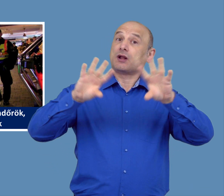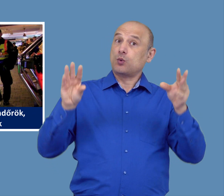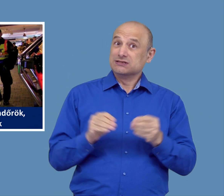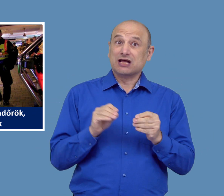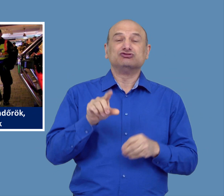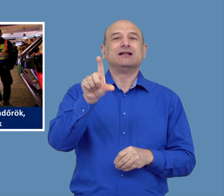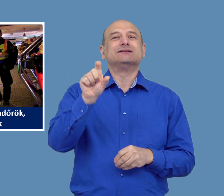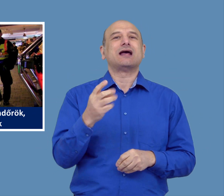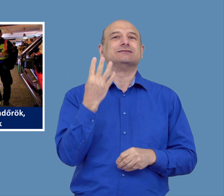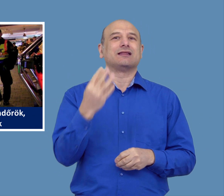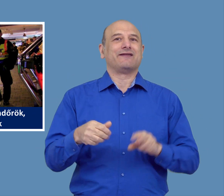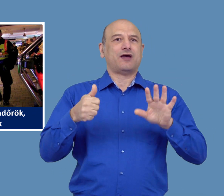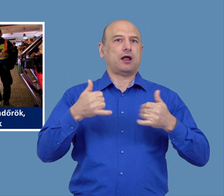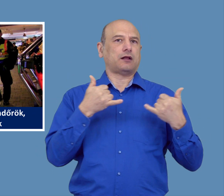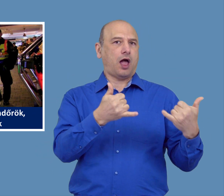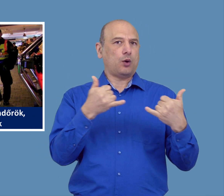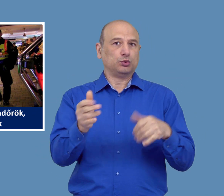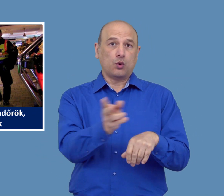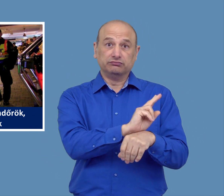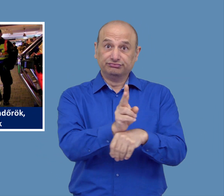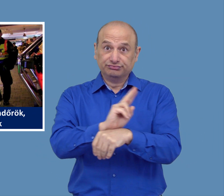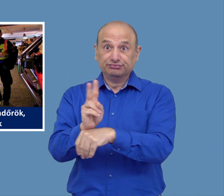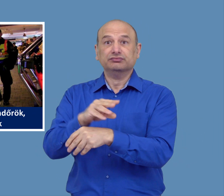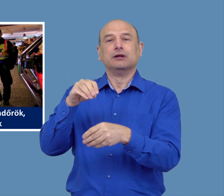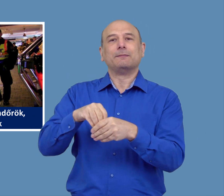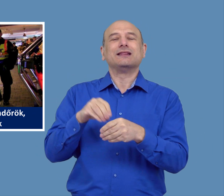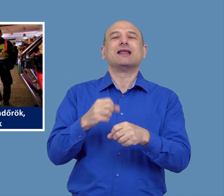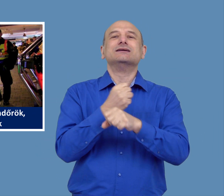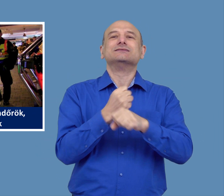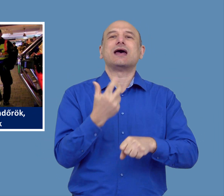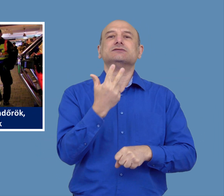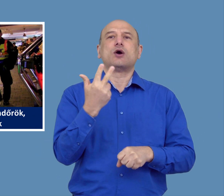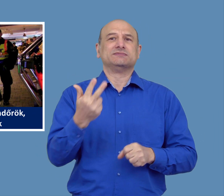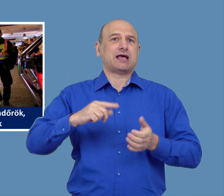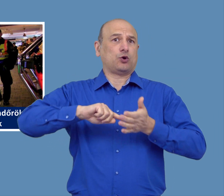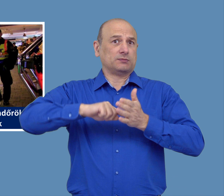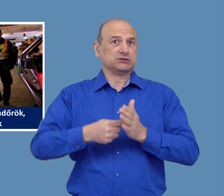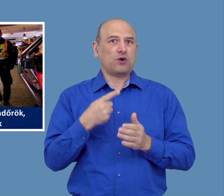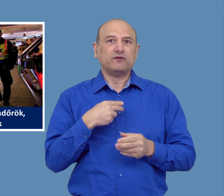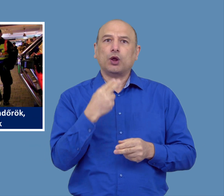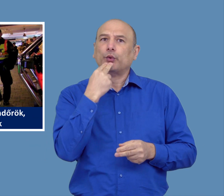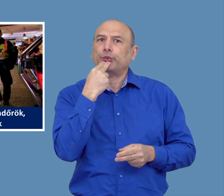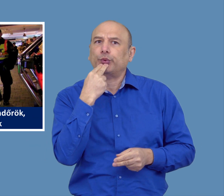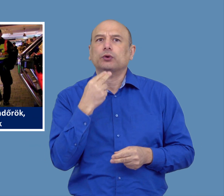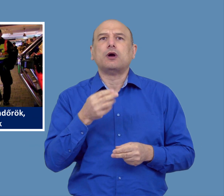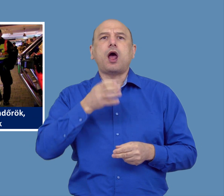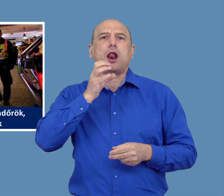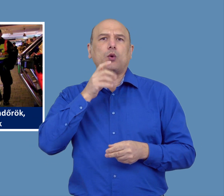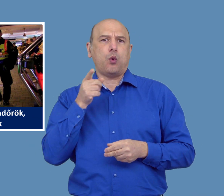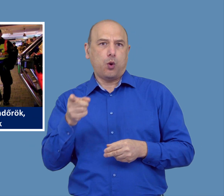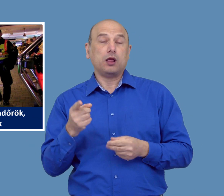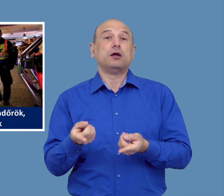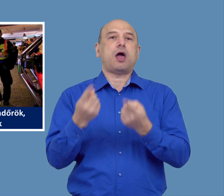Összesen 246 gépjárművet ellenőriztek, és 133 esetben alkoholszondát is használtak,